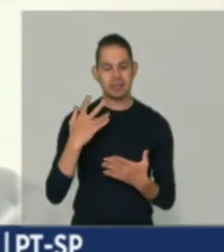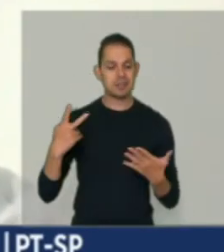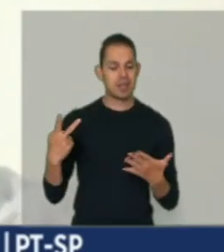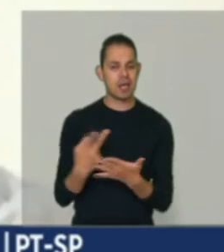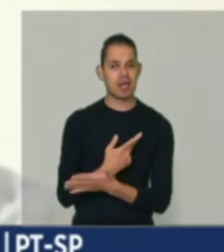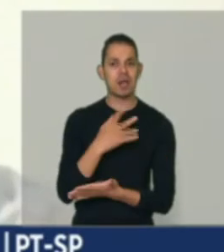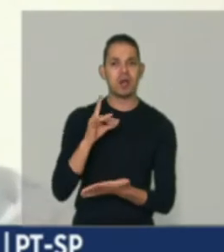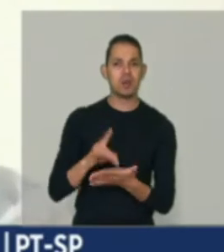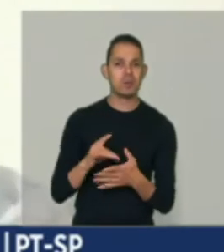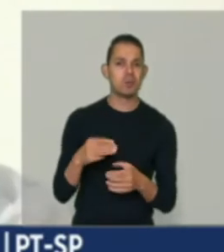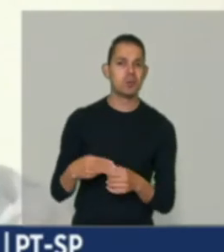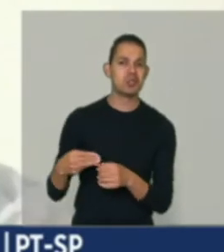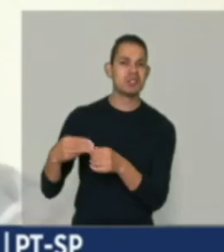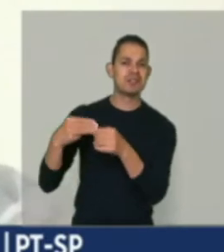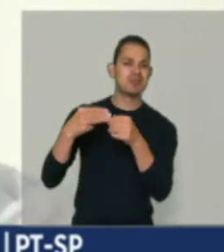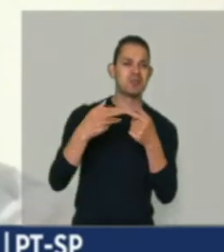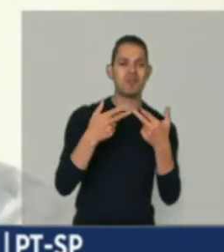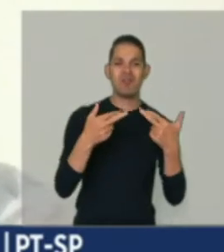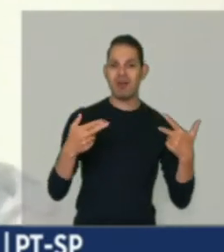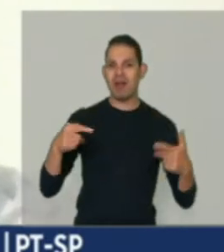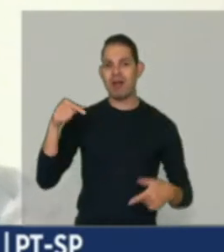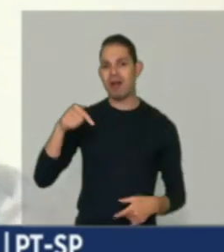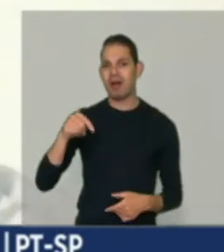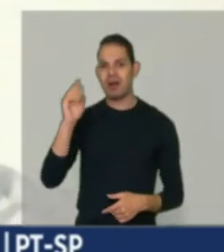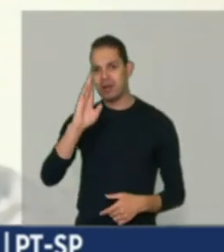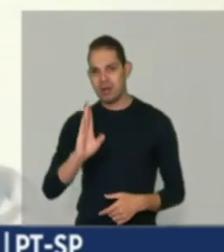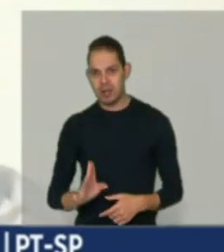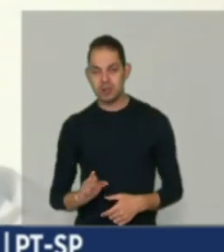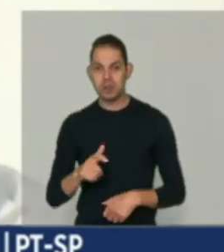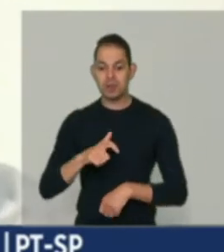MUNICÍPIOS DO NOSSO PAÍS. PEÇO ESSE TEMPO AQUI PARA FALAR DE UMA SITUAÇÃO ABSURDA QUE ACONTECEU NO